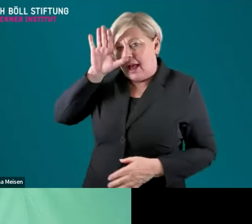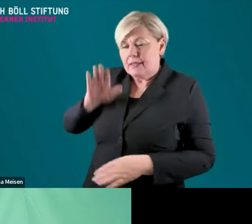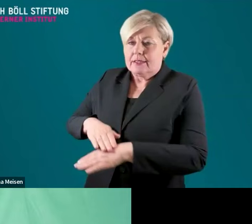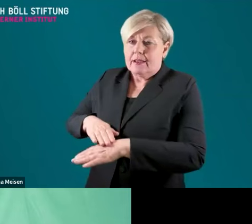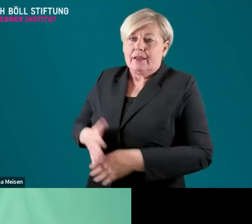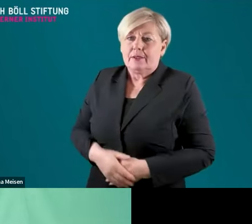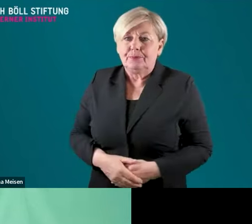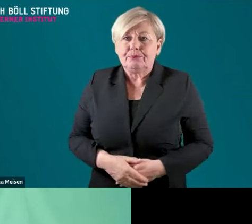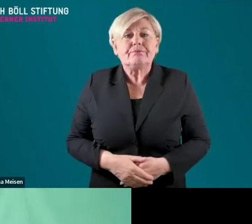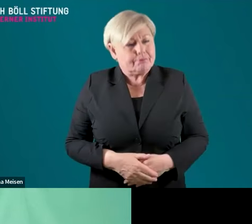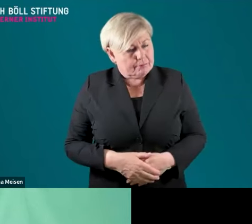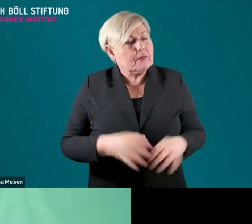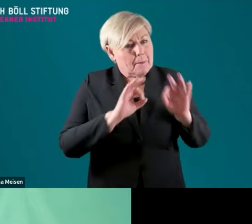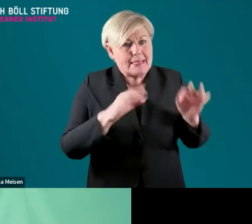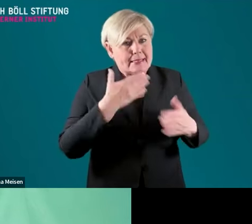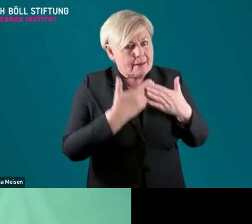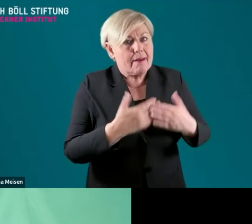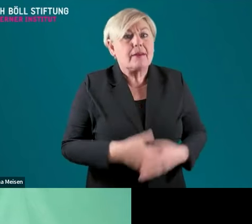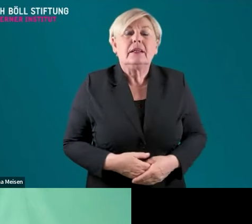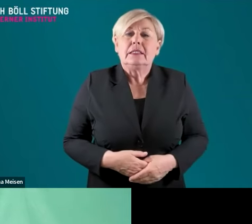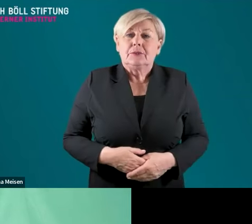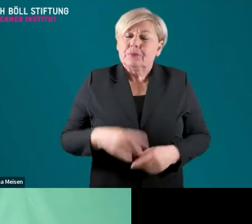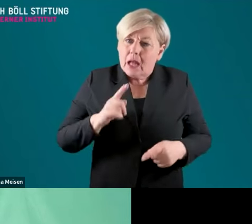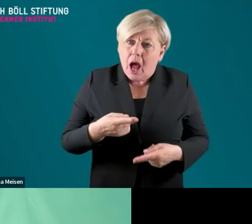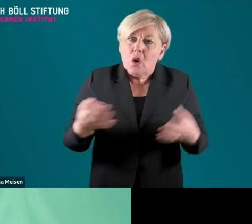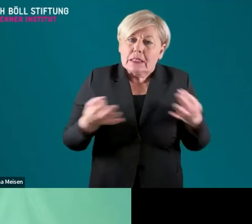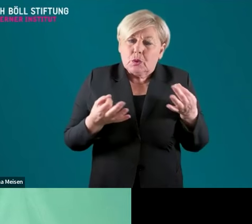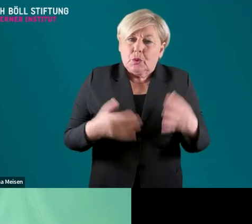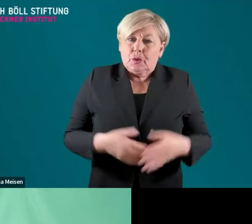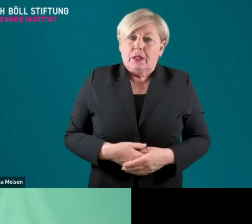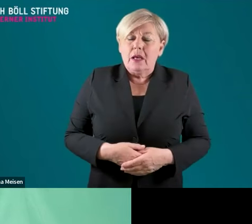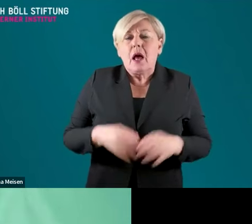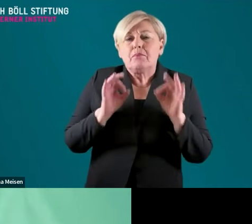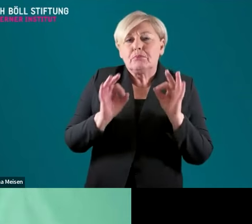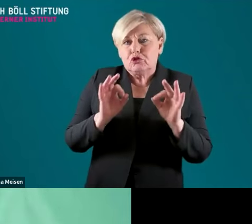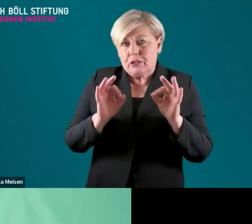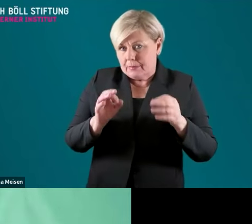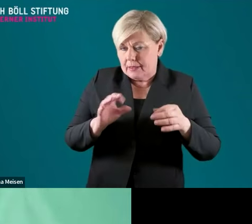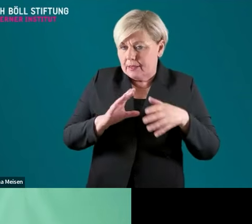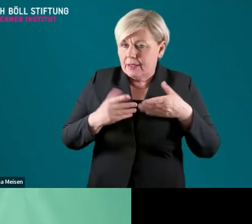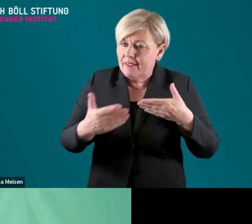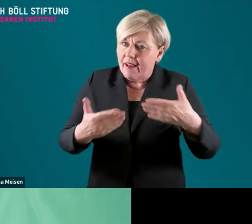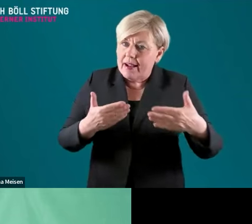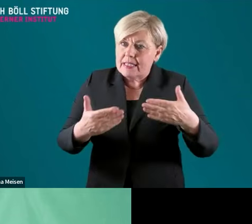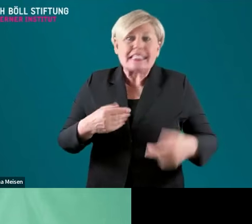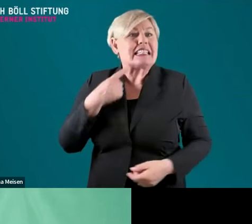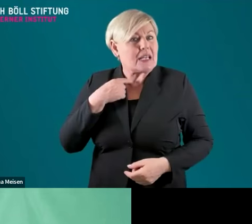Ja, besten Dank. Dazu gehört ja auch noch, dass es auch ein bestimmtes Verhältnis zu Sexualität dann gibt,